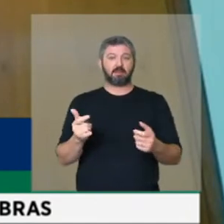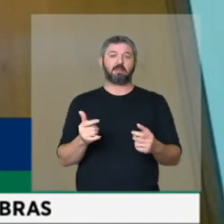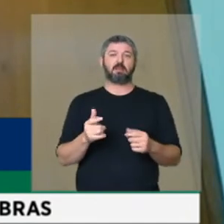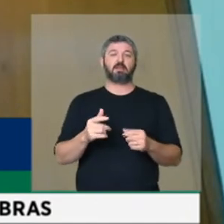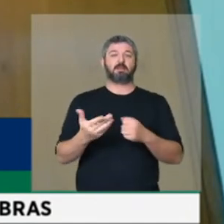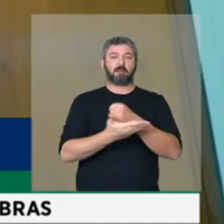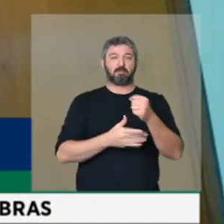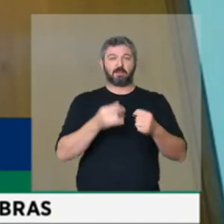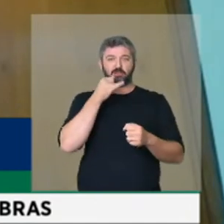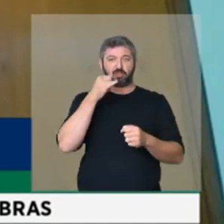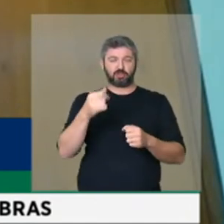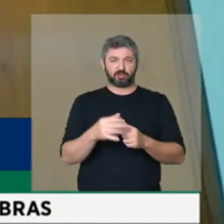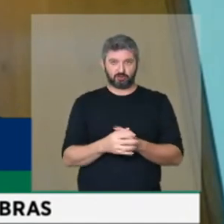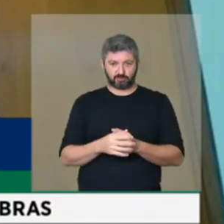A PRIVATIZAÇÃO DA ELETROBRAS, ELA COLOCA EM